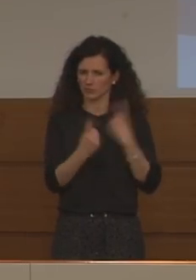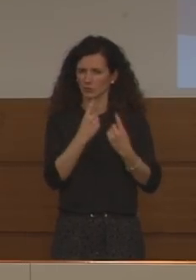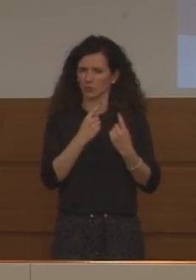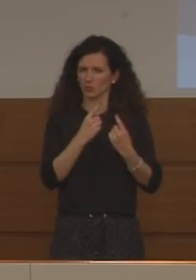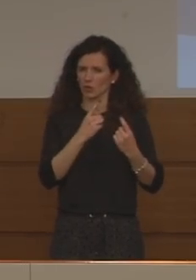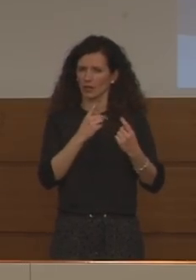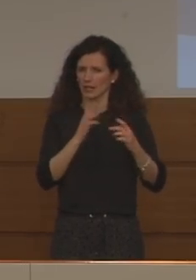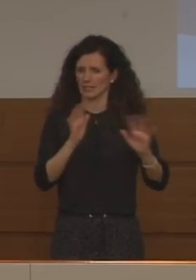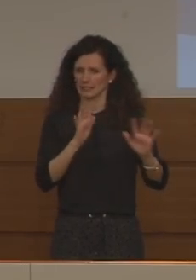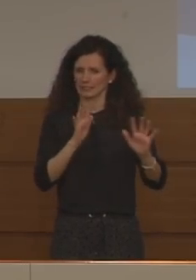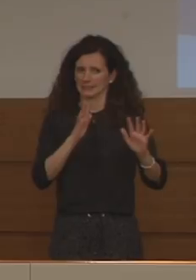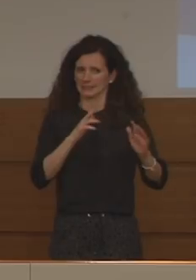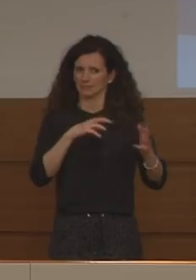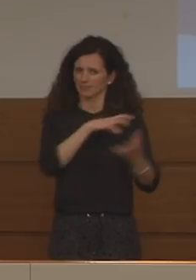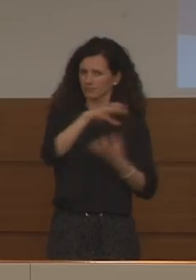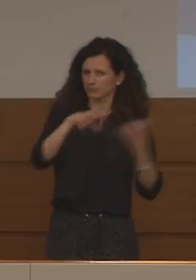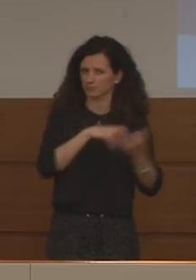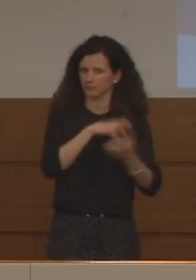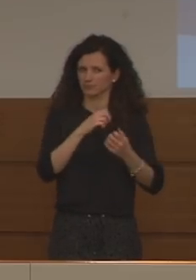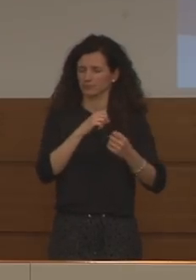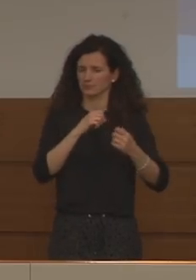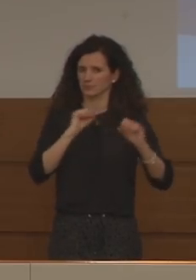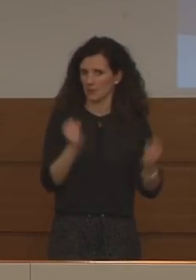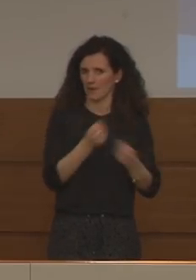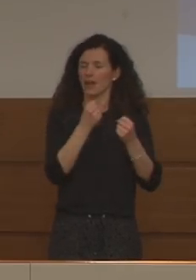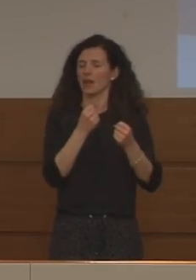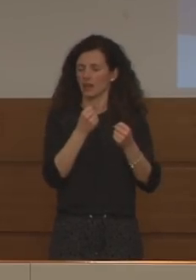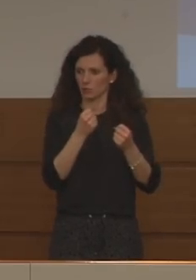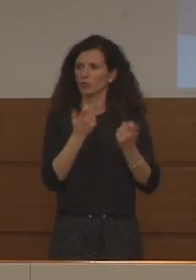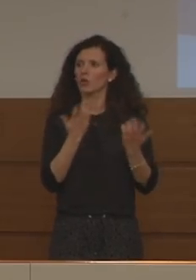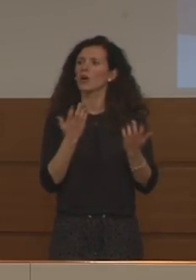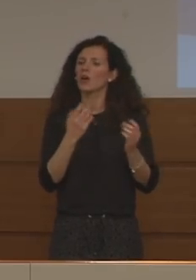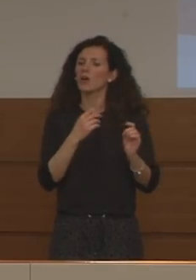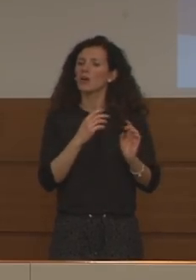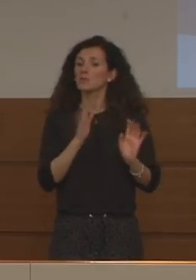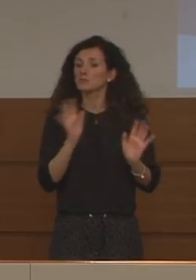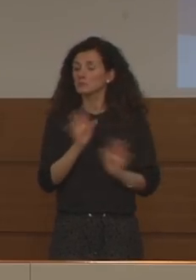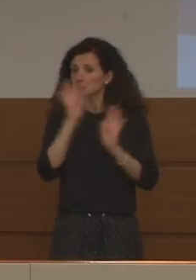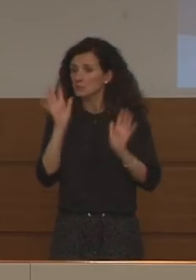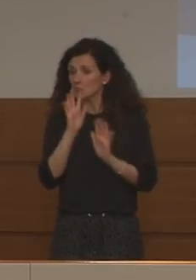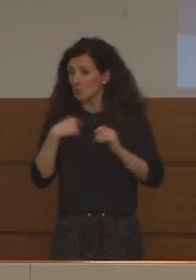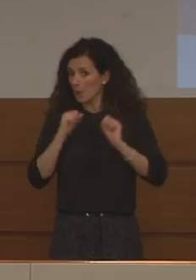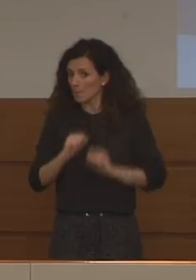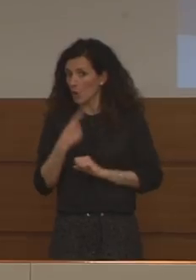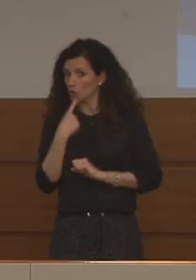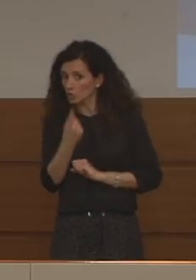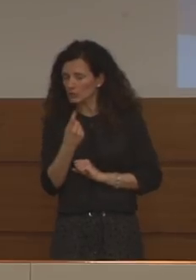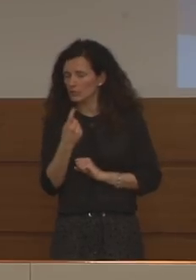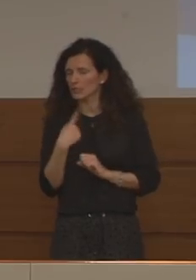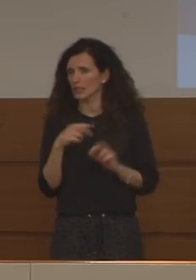E i numeri, mi pare di poter dire facendo tutti gli scongiuri, sono abbastanza,